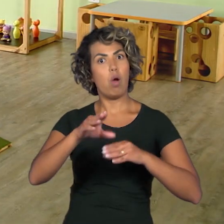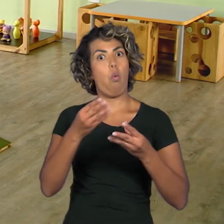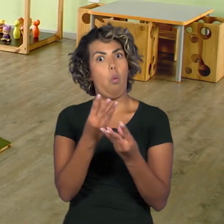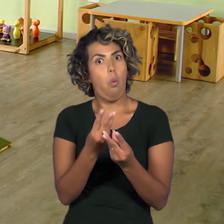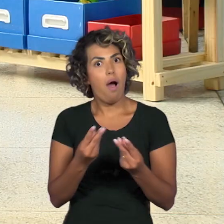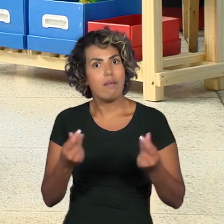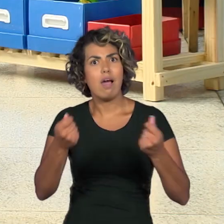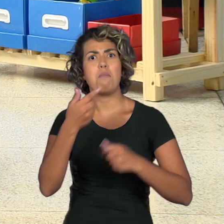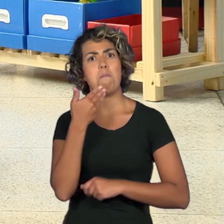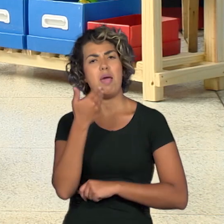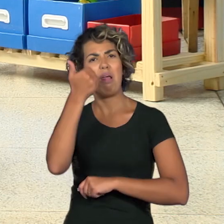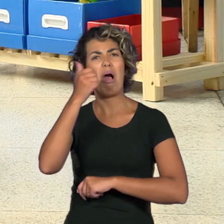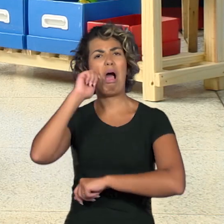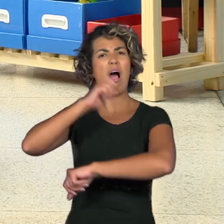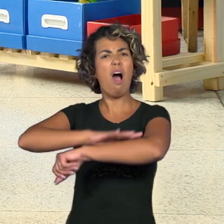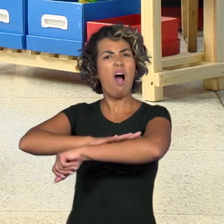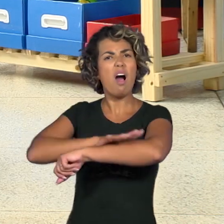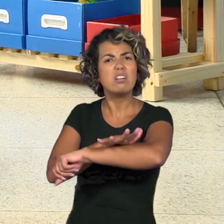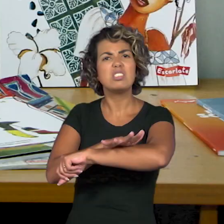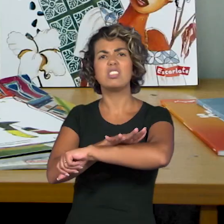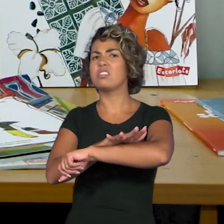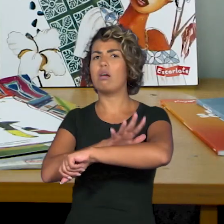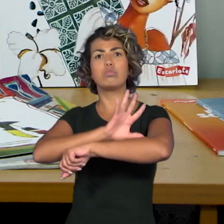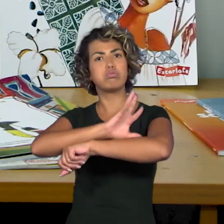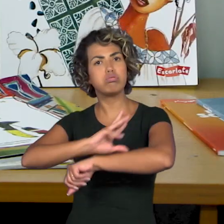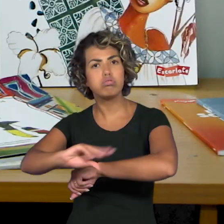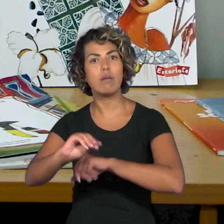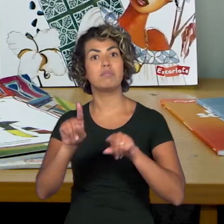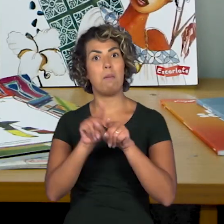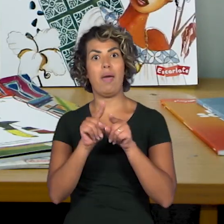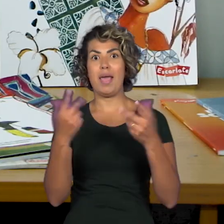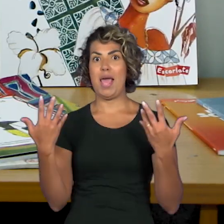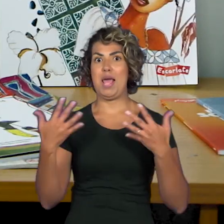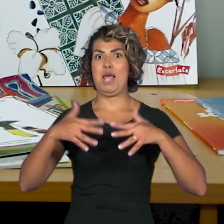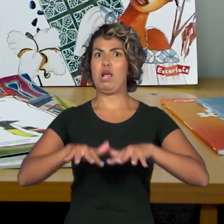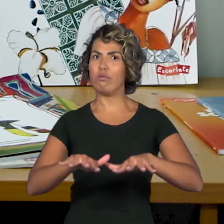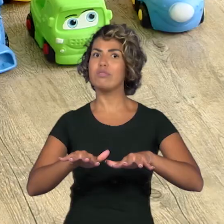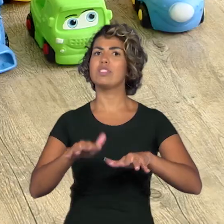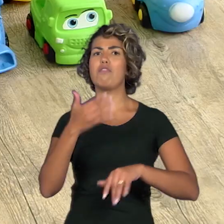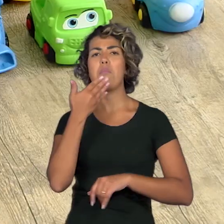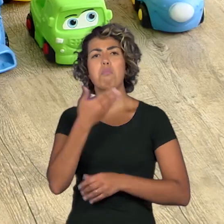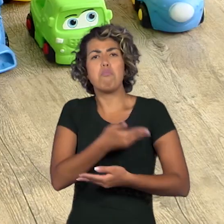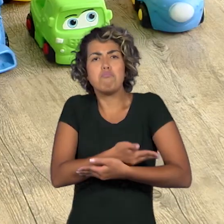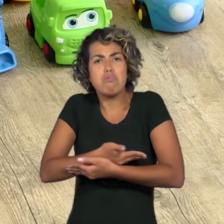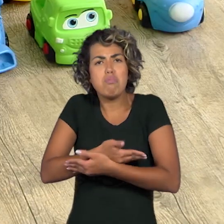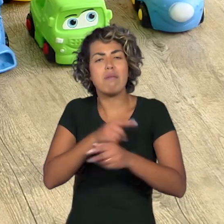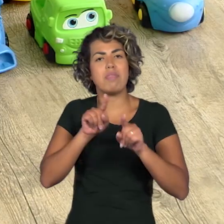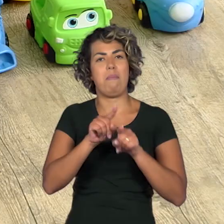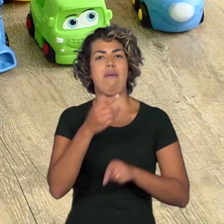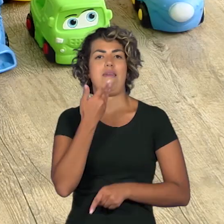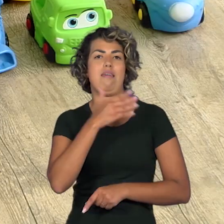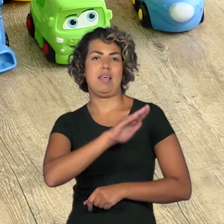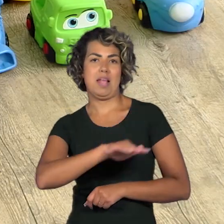DE UMA EDUCAÇÃO DE QUALIDADE, ANTIRRACISTA E INCLUSIVA PARA TODOS OS BEBÊS E CRIANÇAS PEQUENAS.